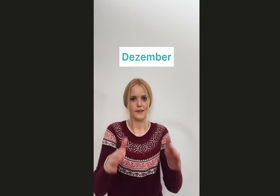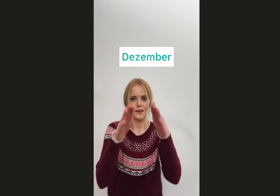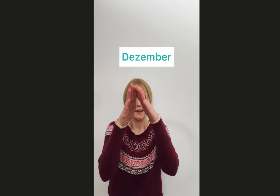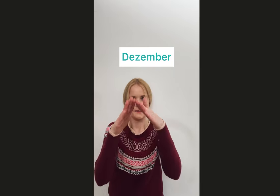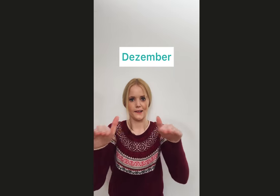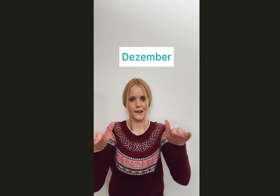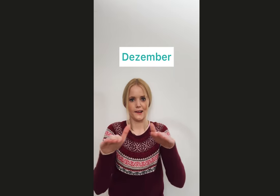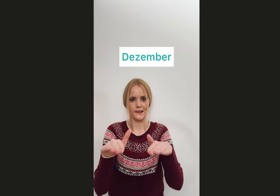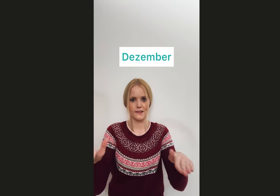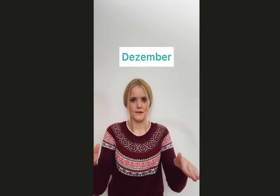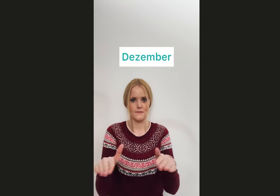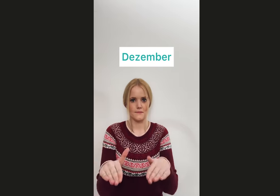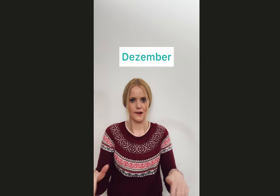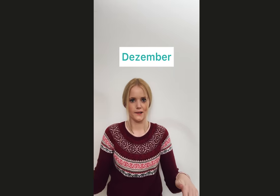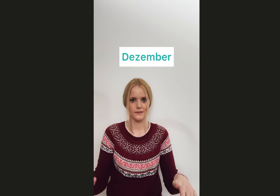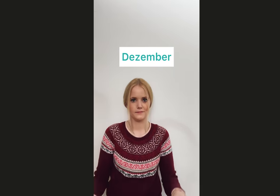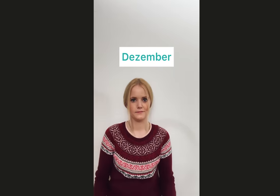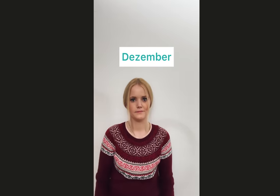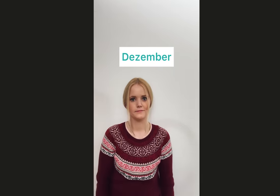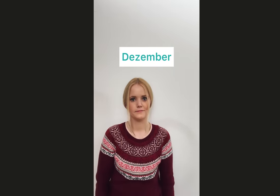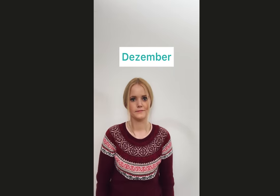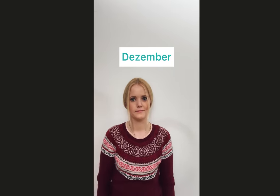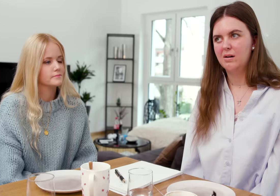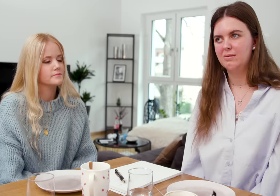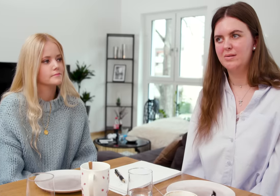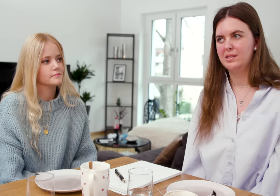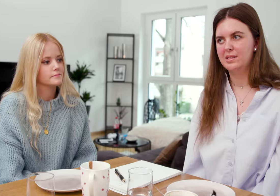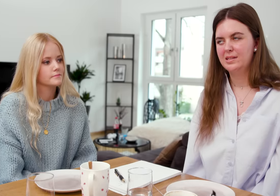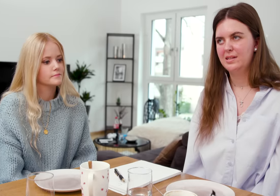Gebärdensprache ist natürlich auch ein großes Thema und ...